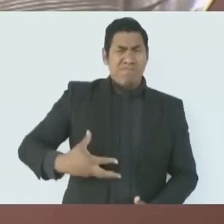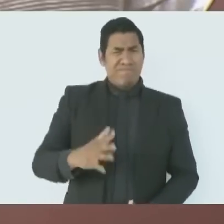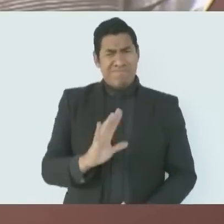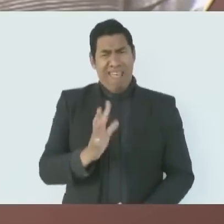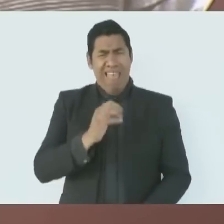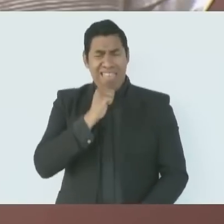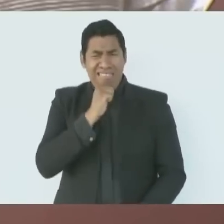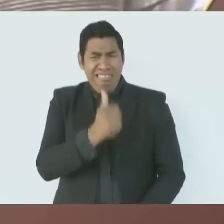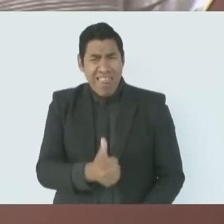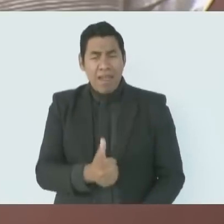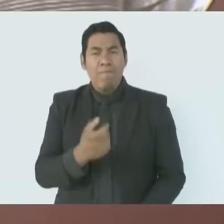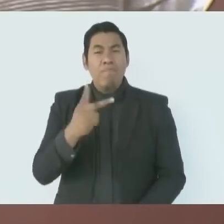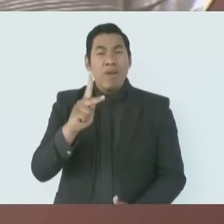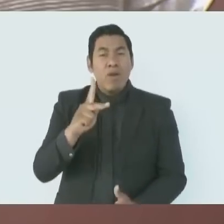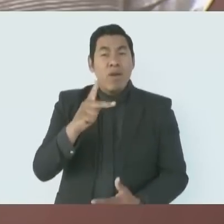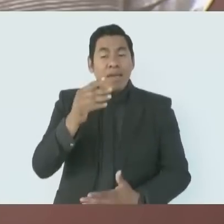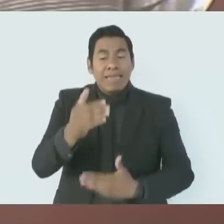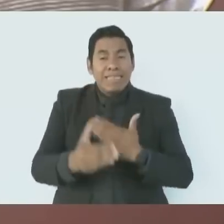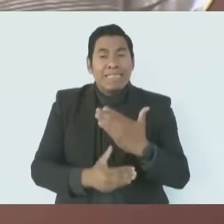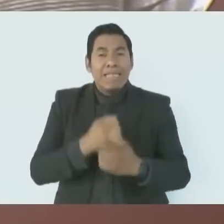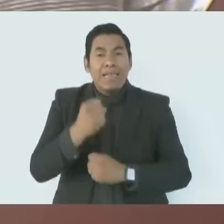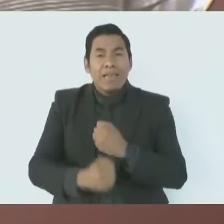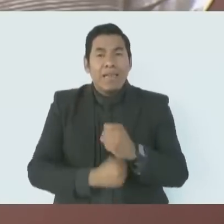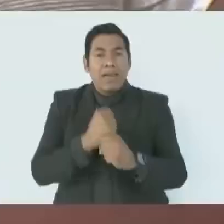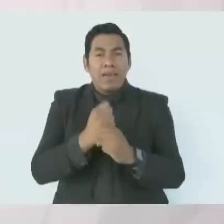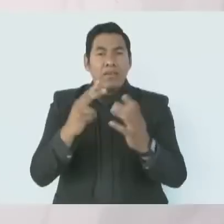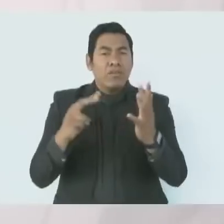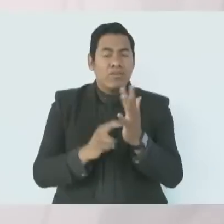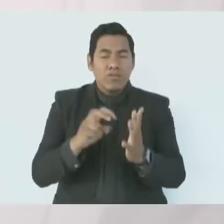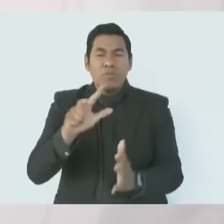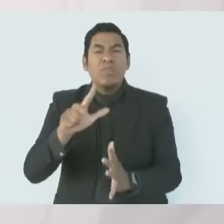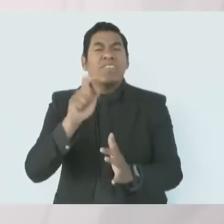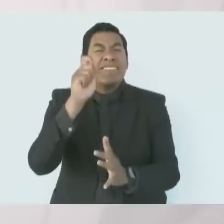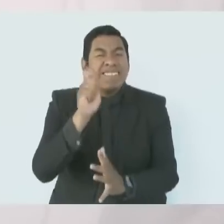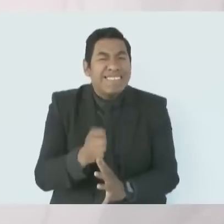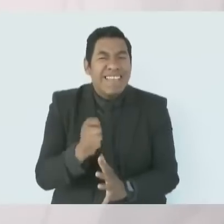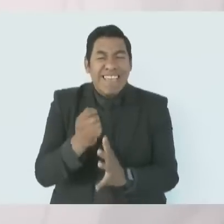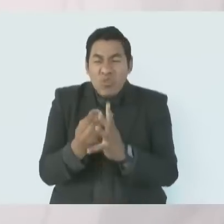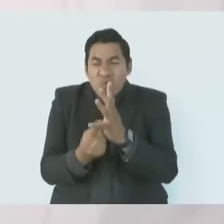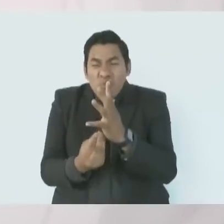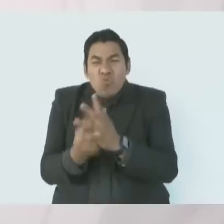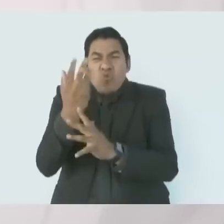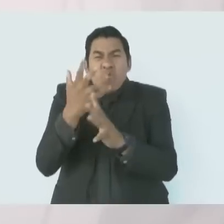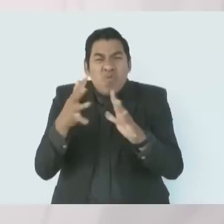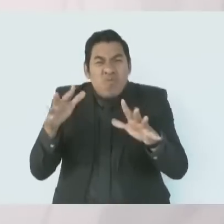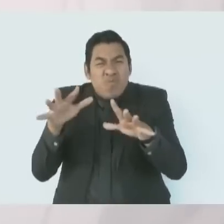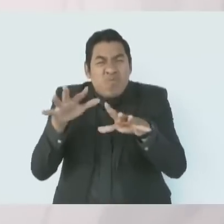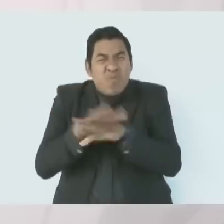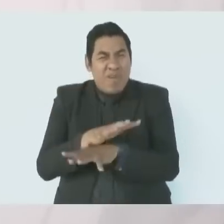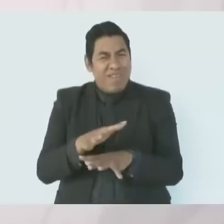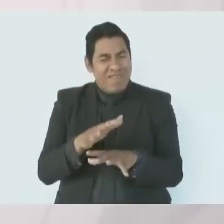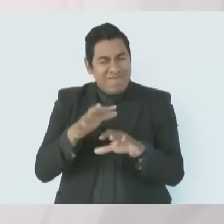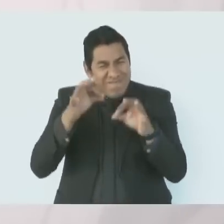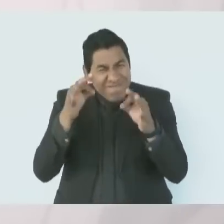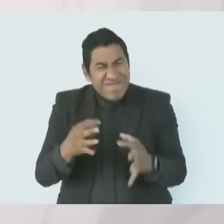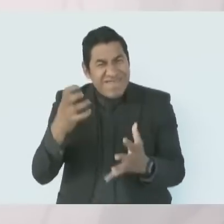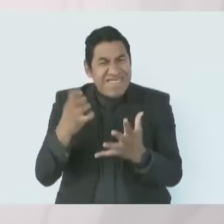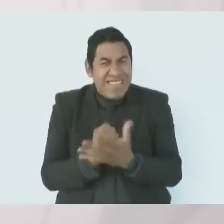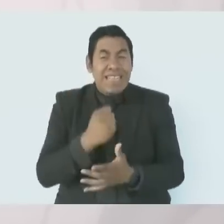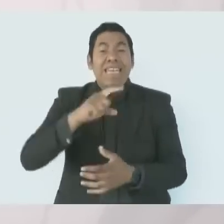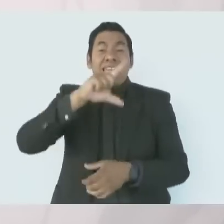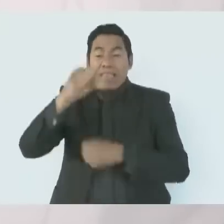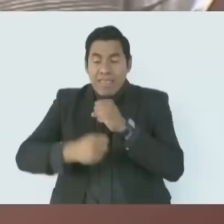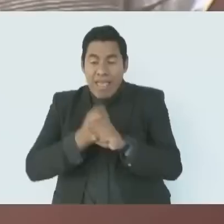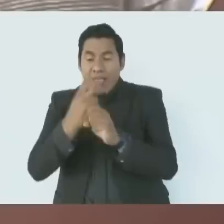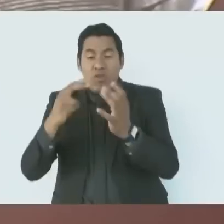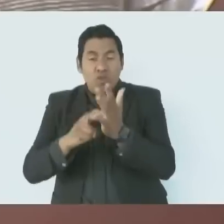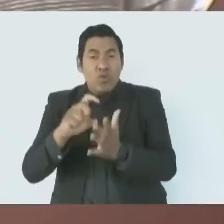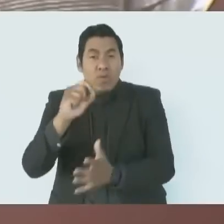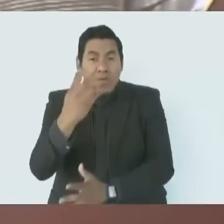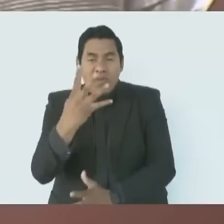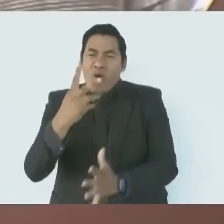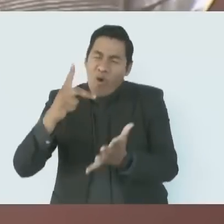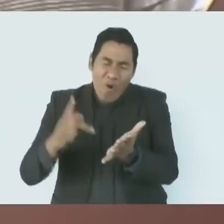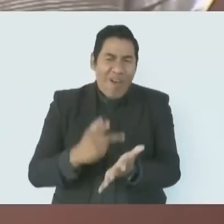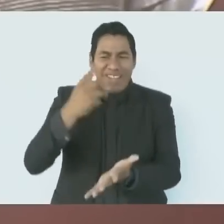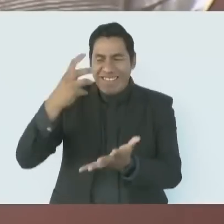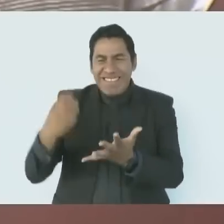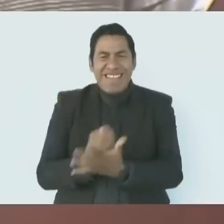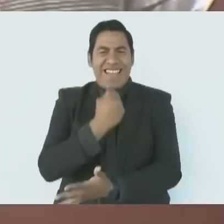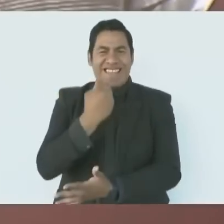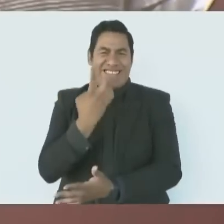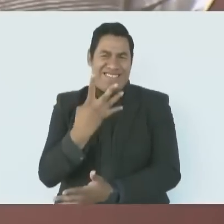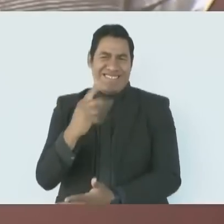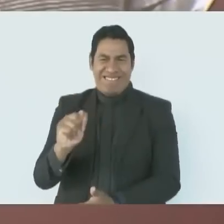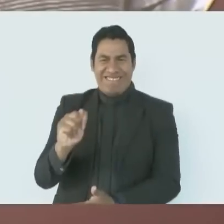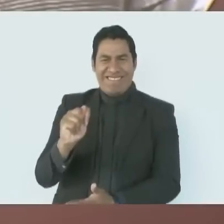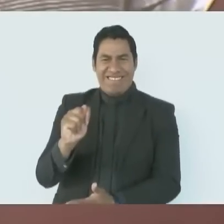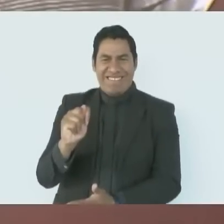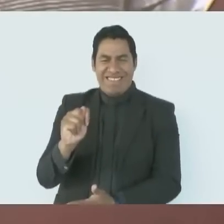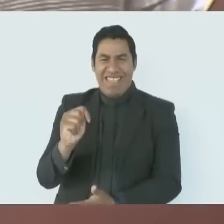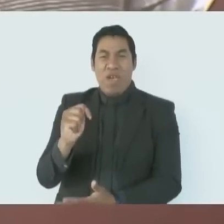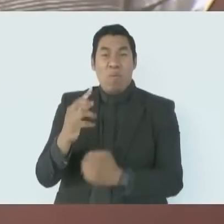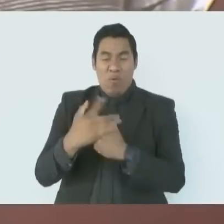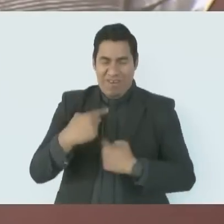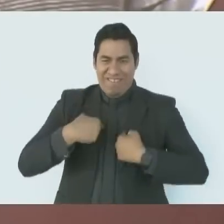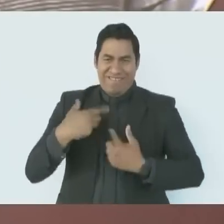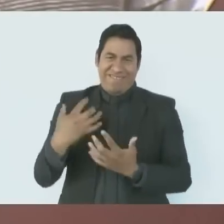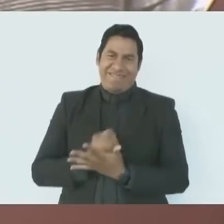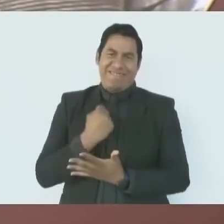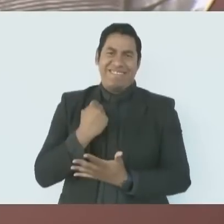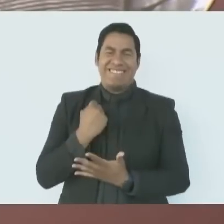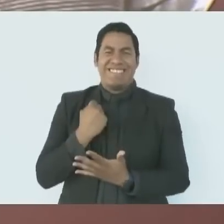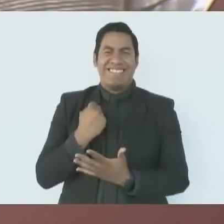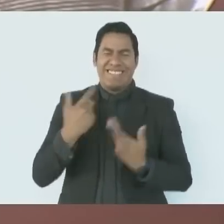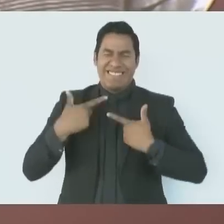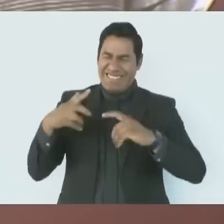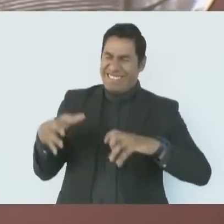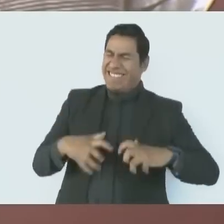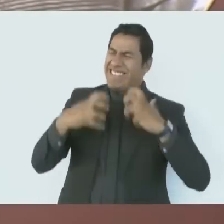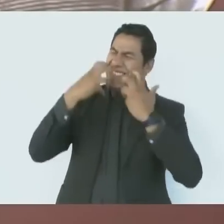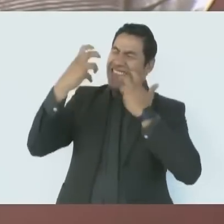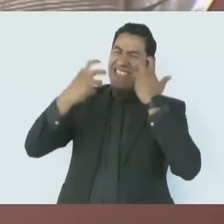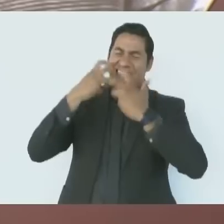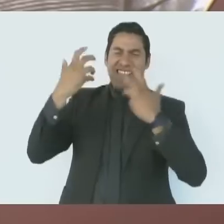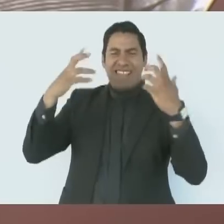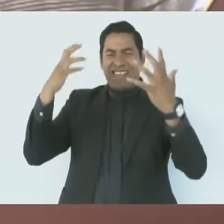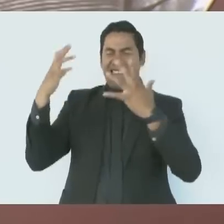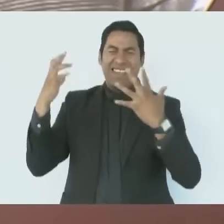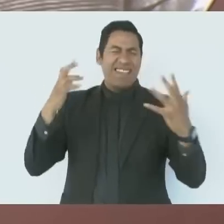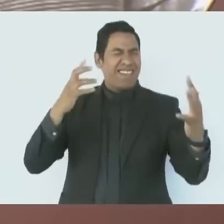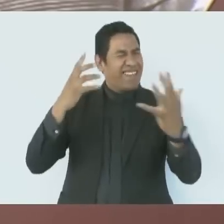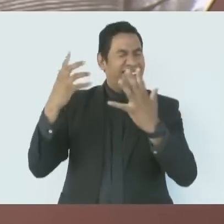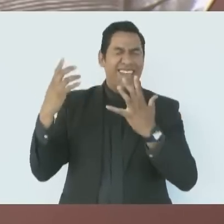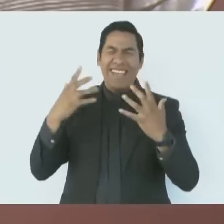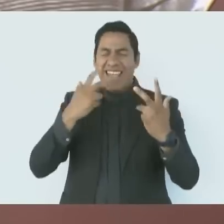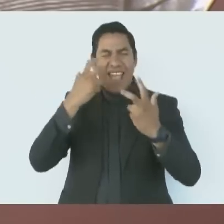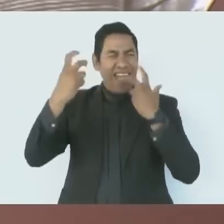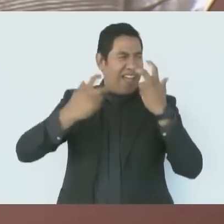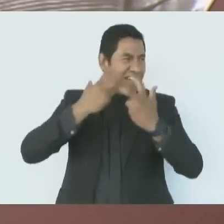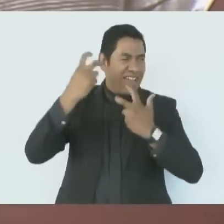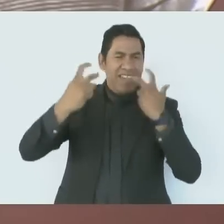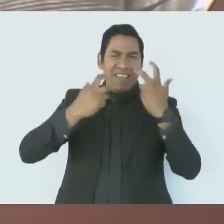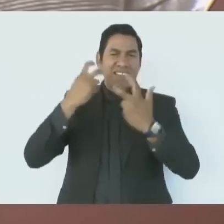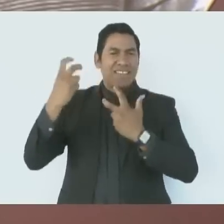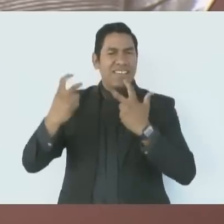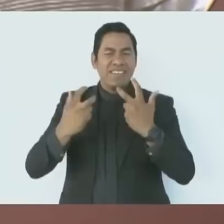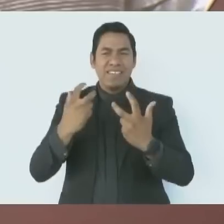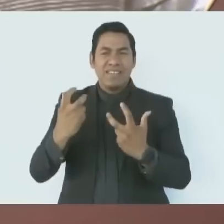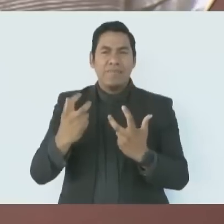2018 triunfó la transformación y en 2024 volvió a triunfar la transformación de la vida pública